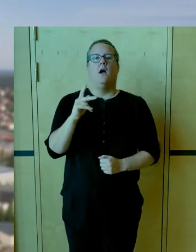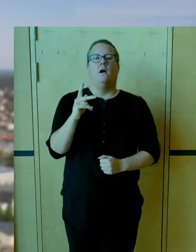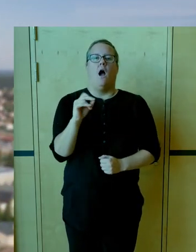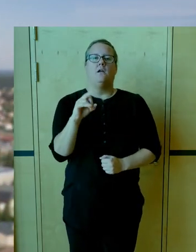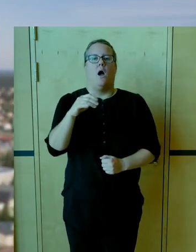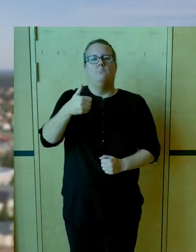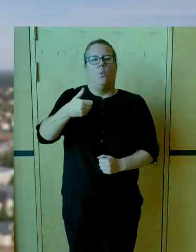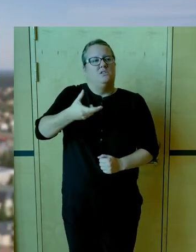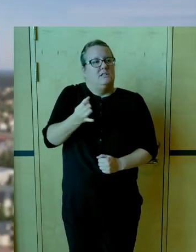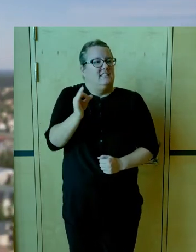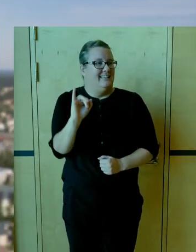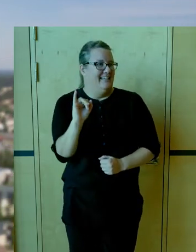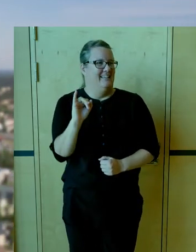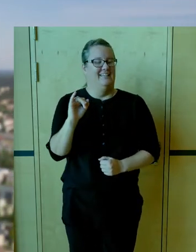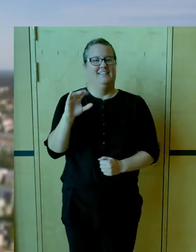Ja Sarah Casey Lund